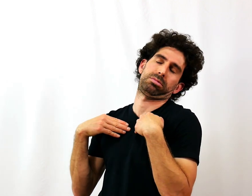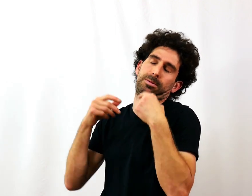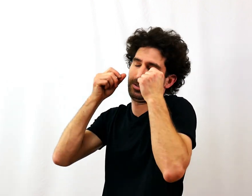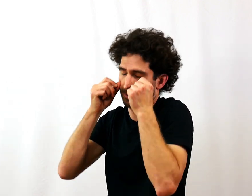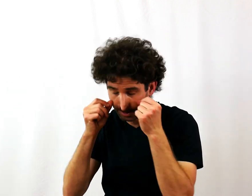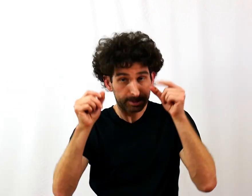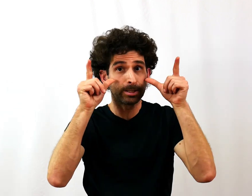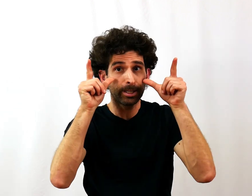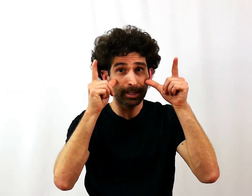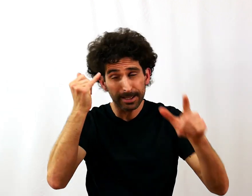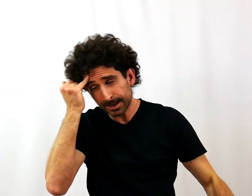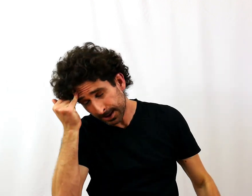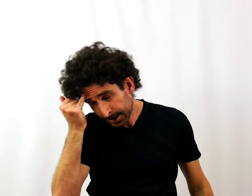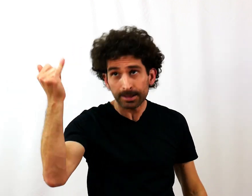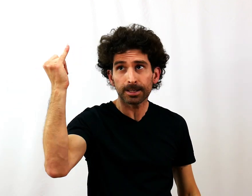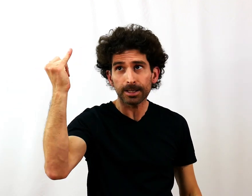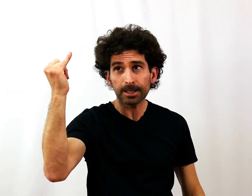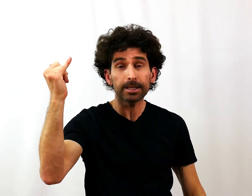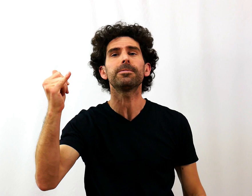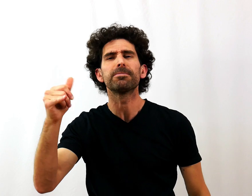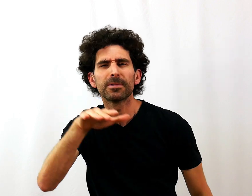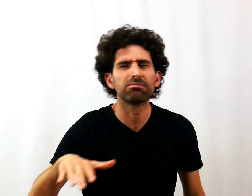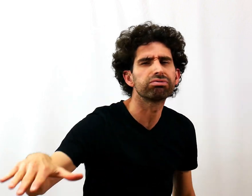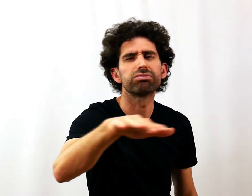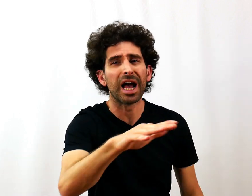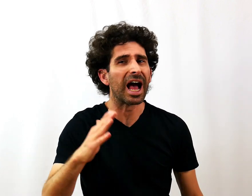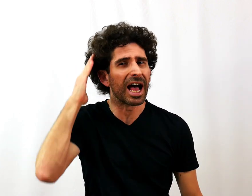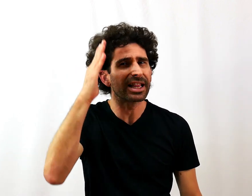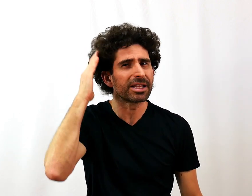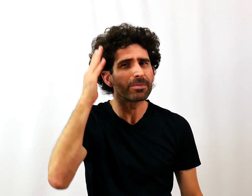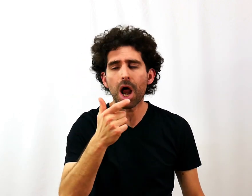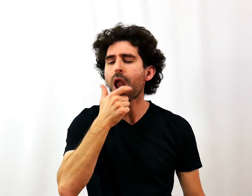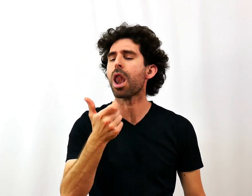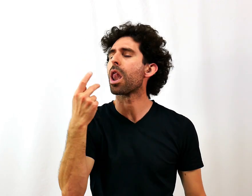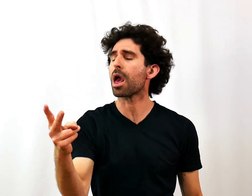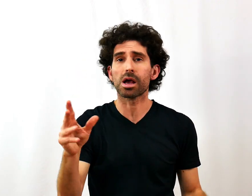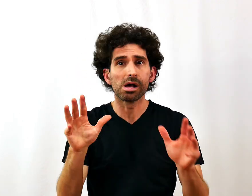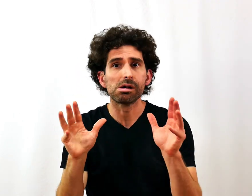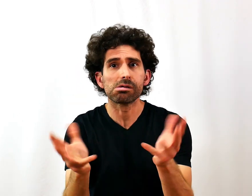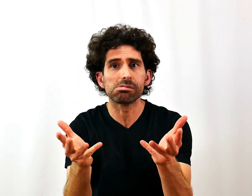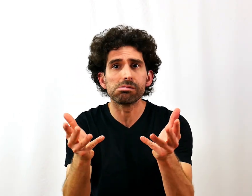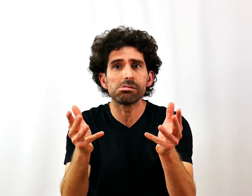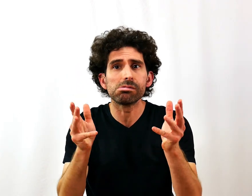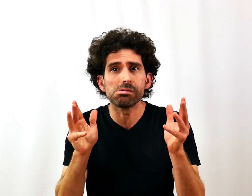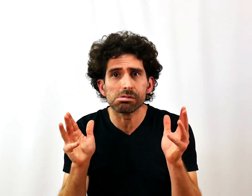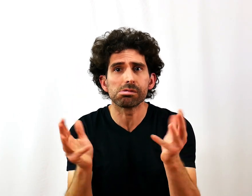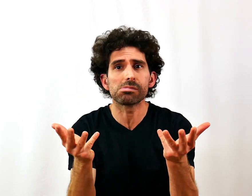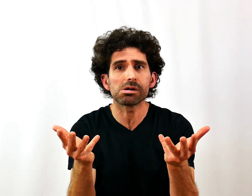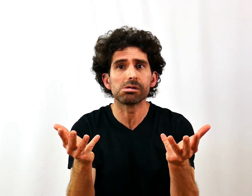Puis, je me réveille avec une idée : la langue des animaux, c'est comment ?